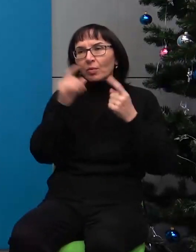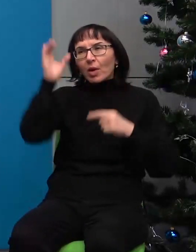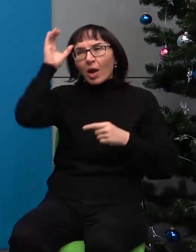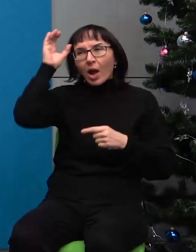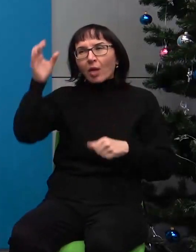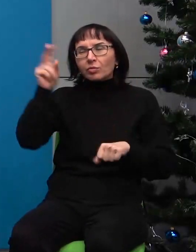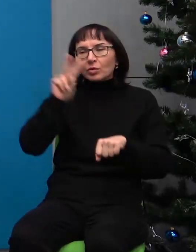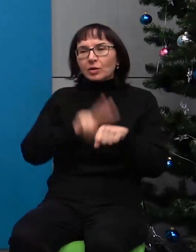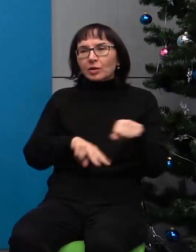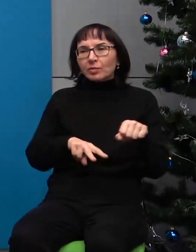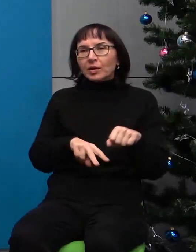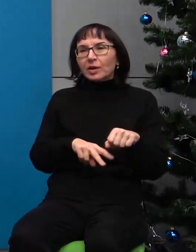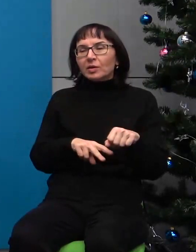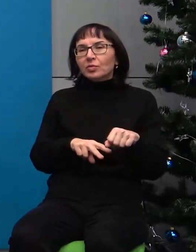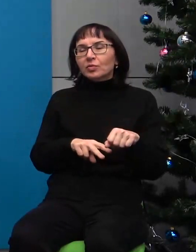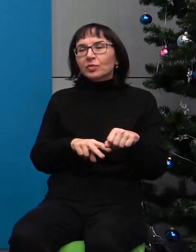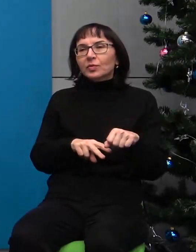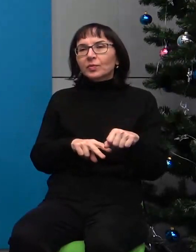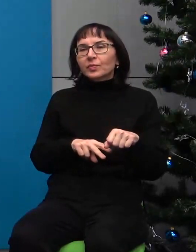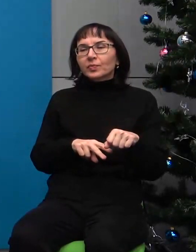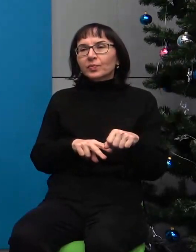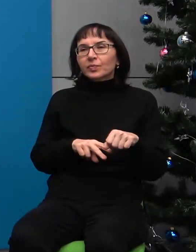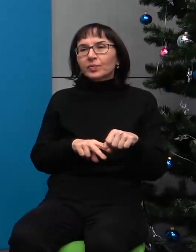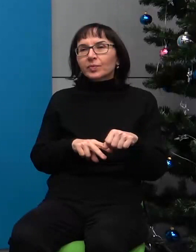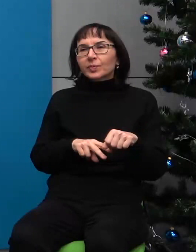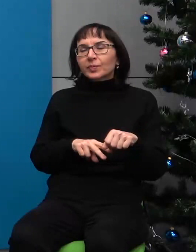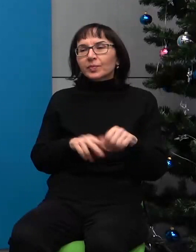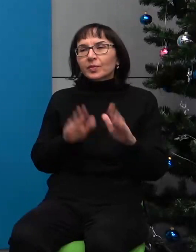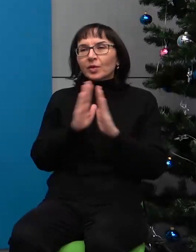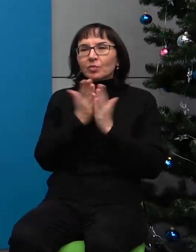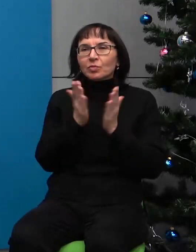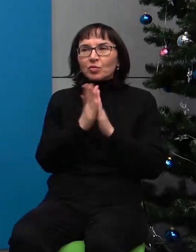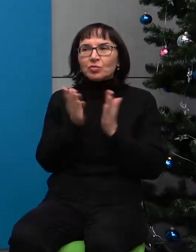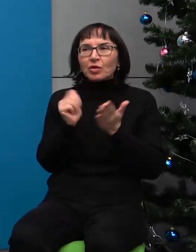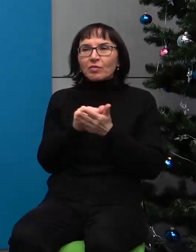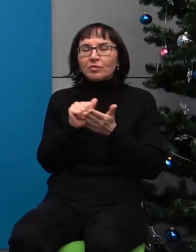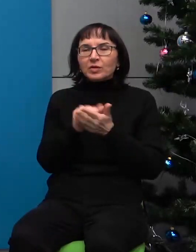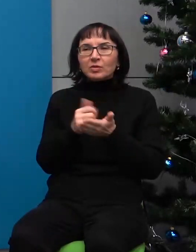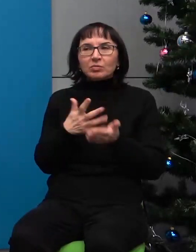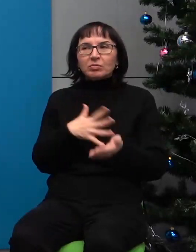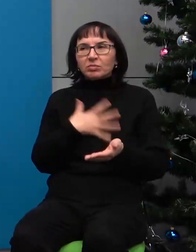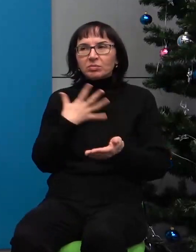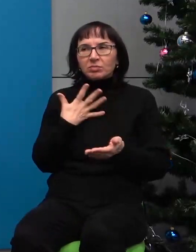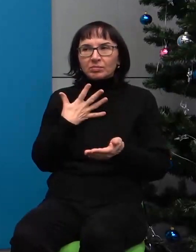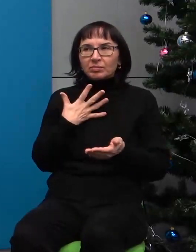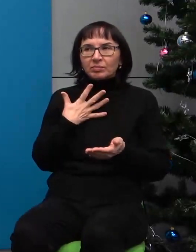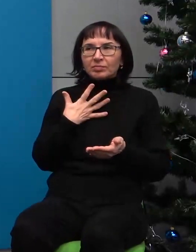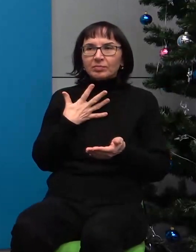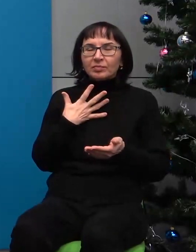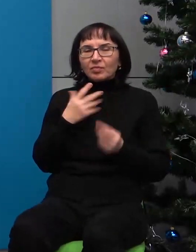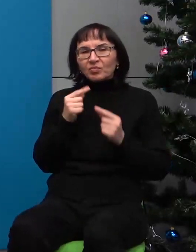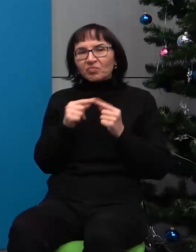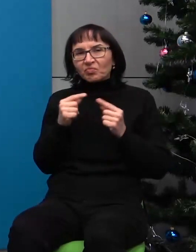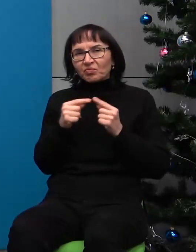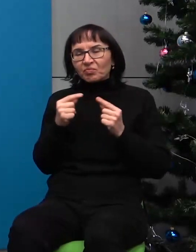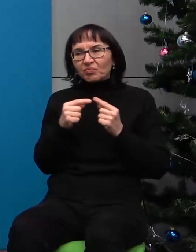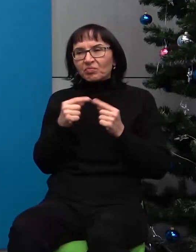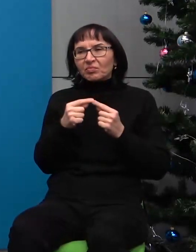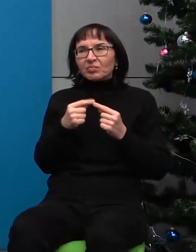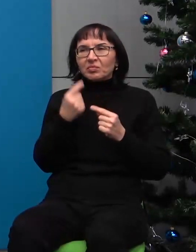prawda? I taką książkę wydał, jakieś takie były, takie branżowe, taka lekka szyderka,